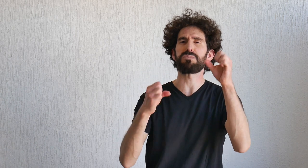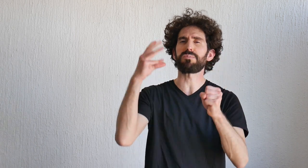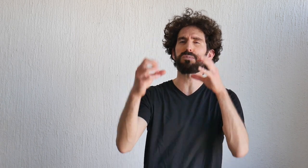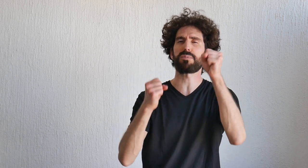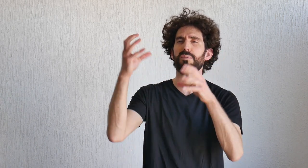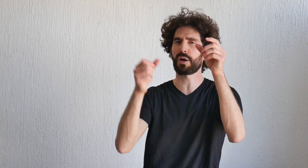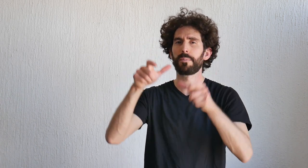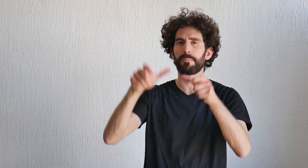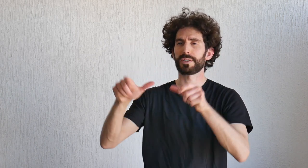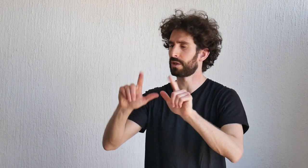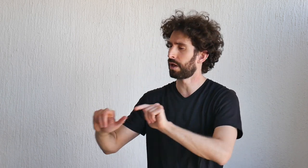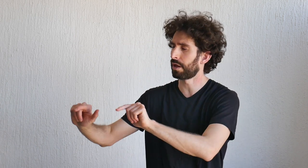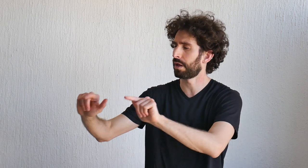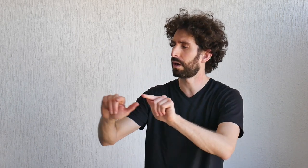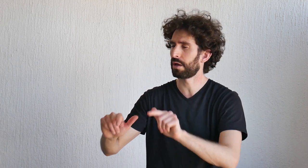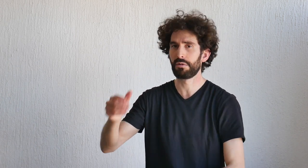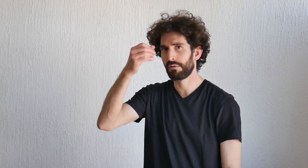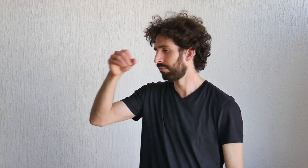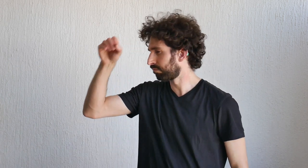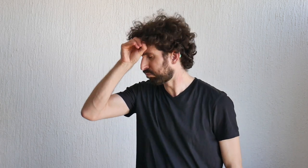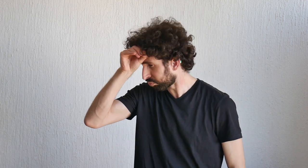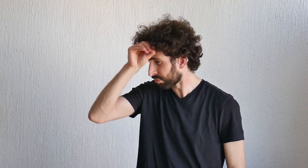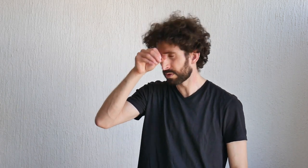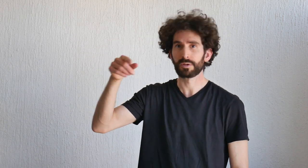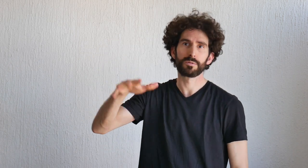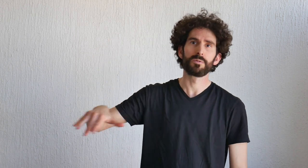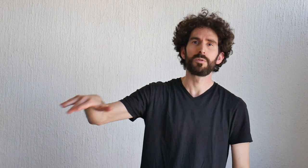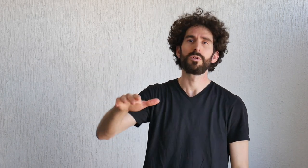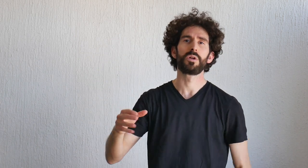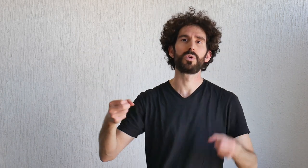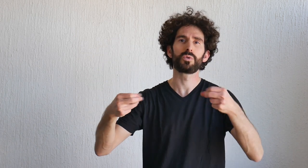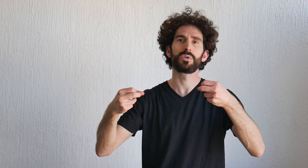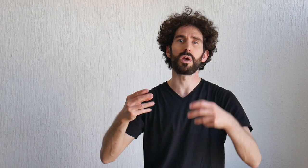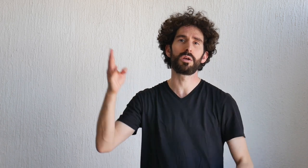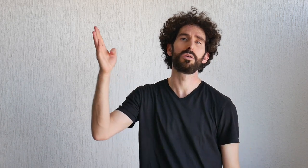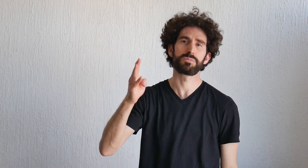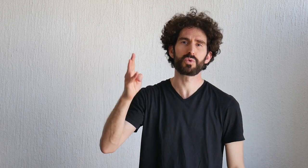Les personnes qui ne connaissent rien aux signes ont besoin de sous-titrage.